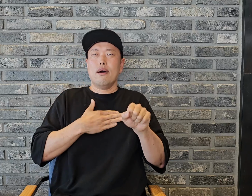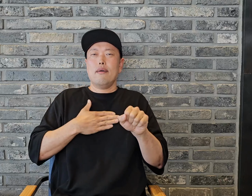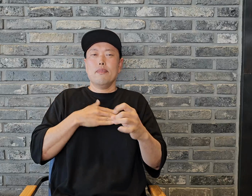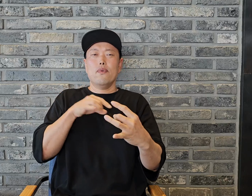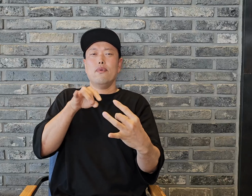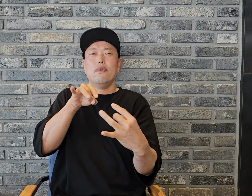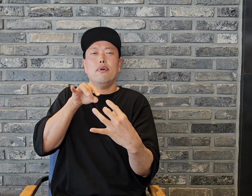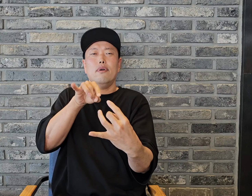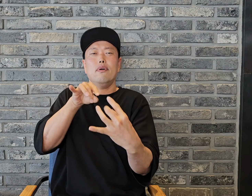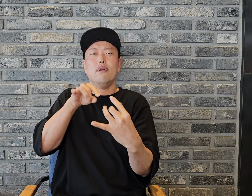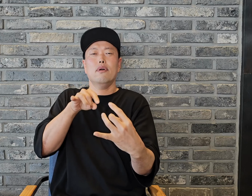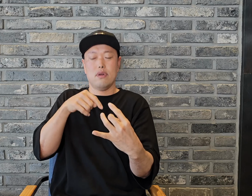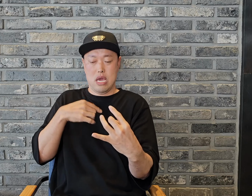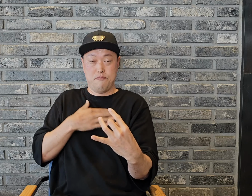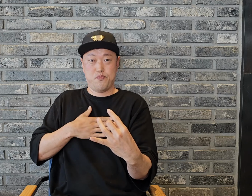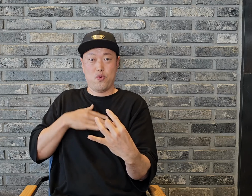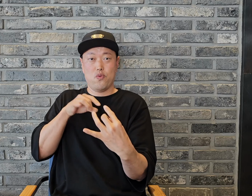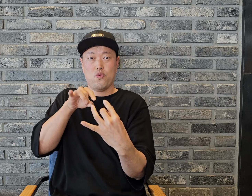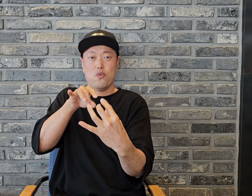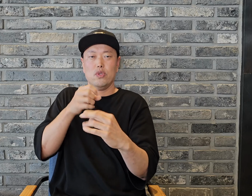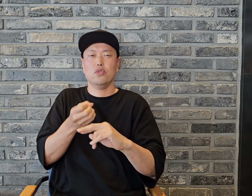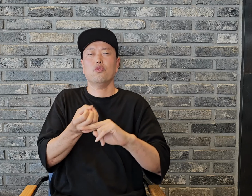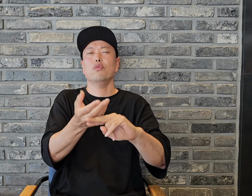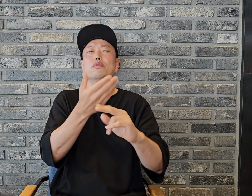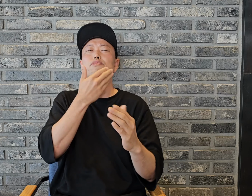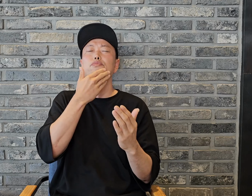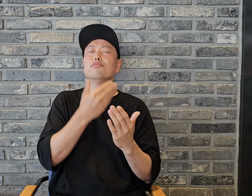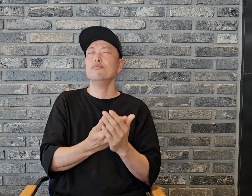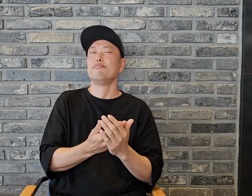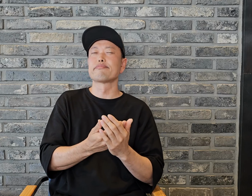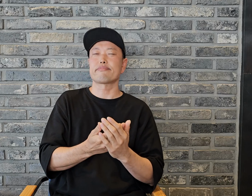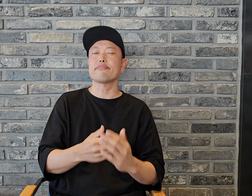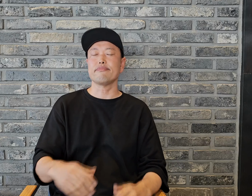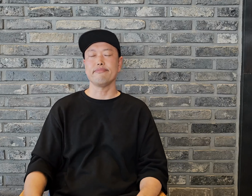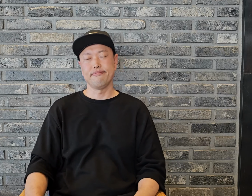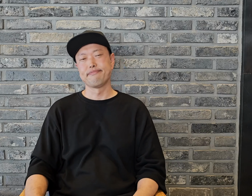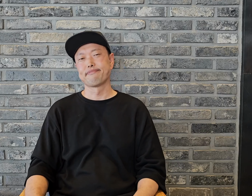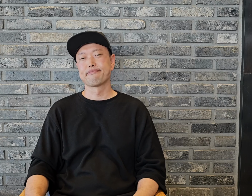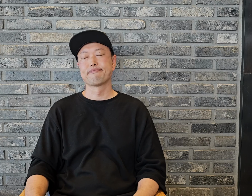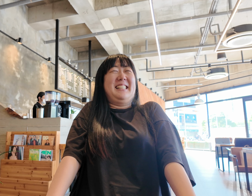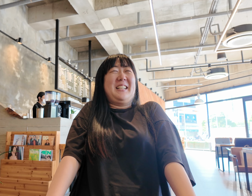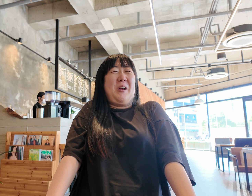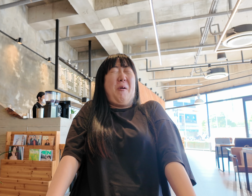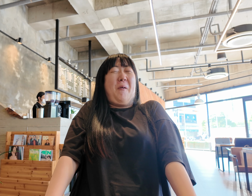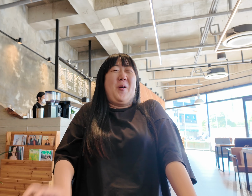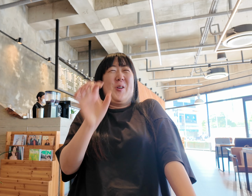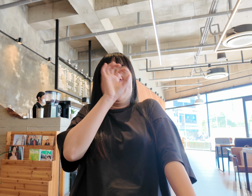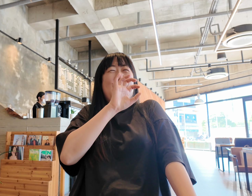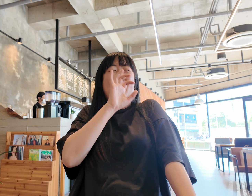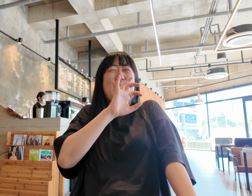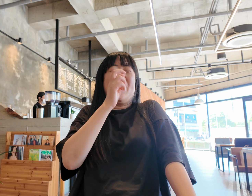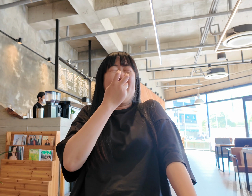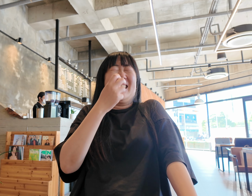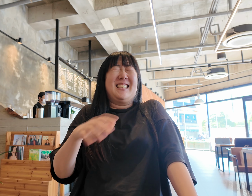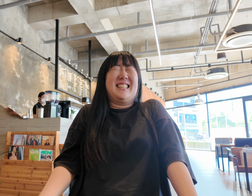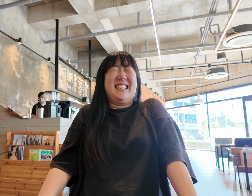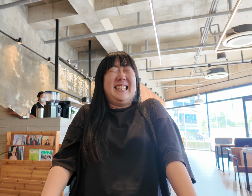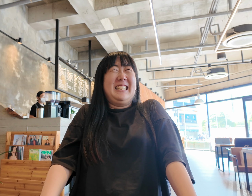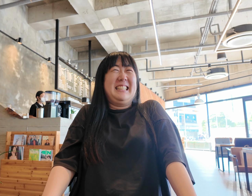감동이 마음속 깊이 전달돼요 그렇기 때문에 감동을 전하는 것이 매우 중요합니다 연습 어떡하지,,,